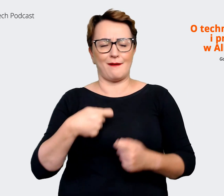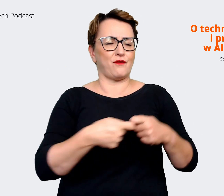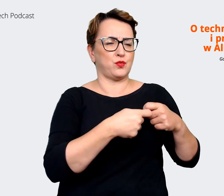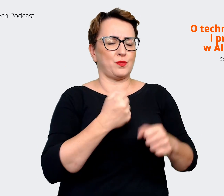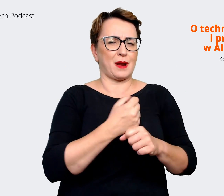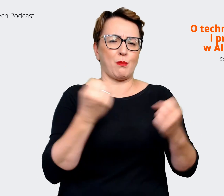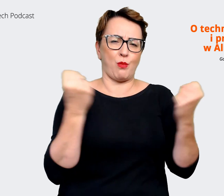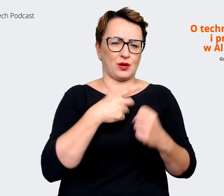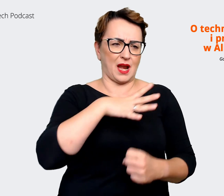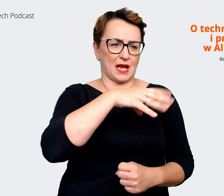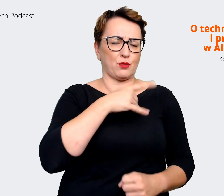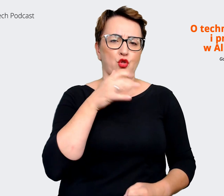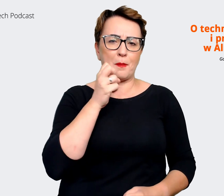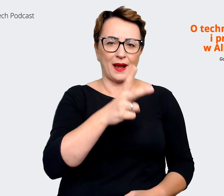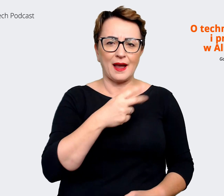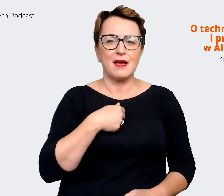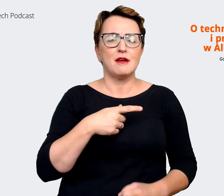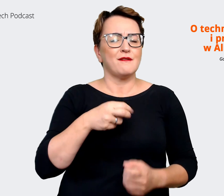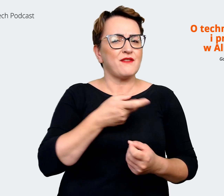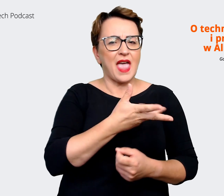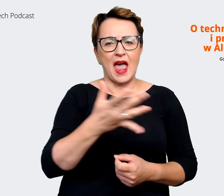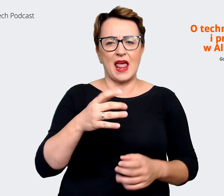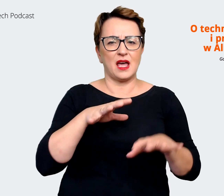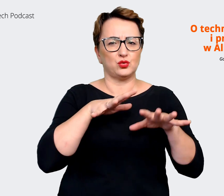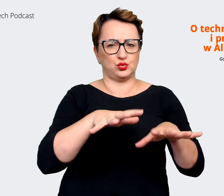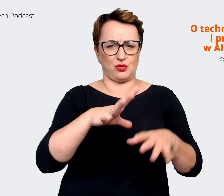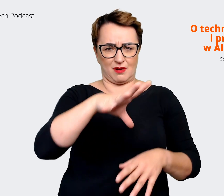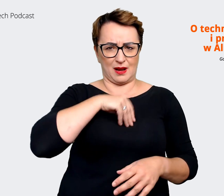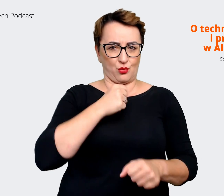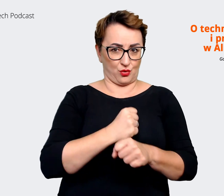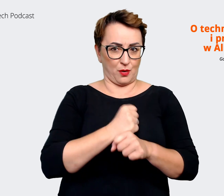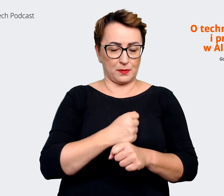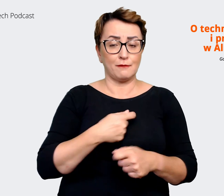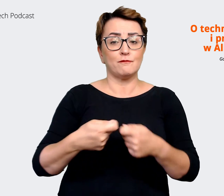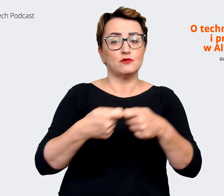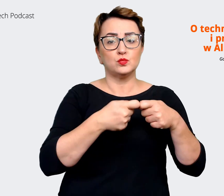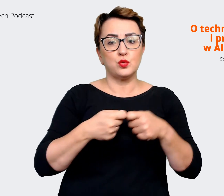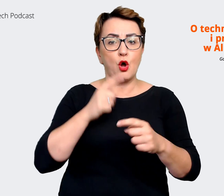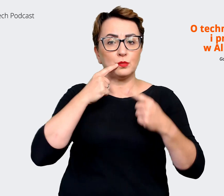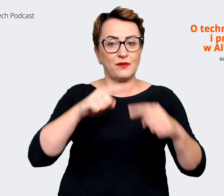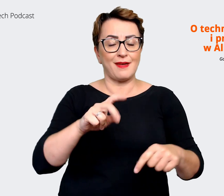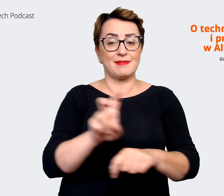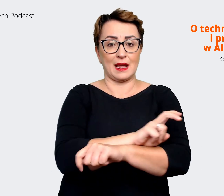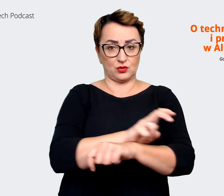że w bardzo wielu miejscach się przecinamy. Więc też współodpowiadam za technologię, za tą